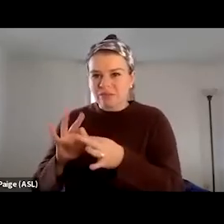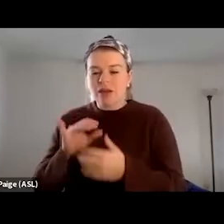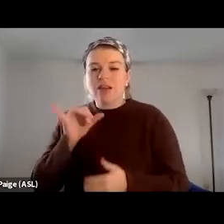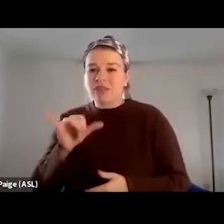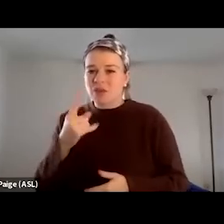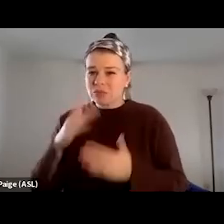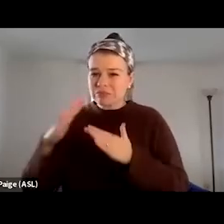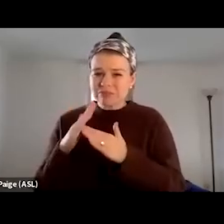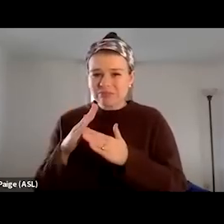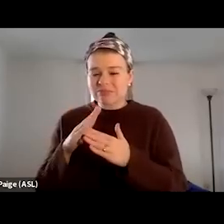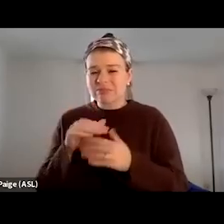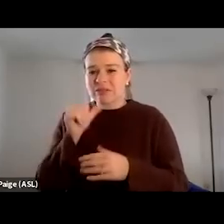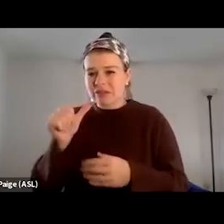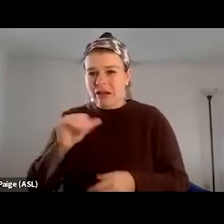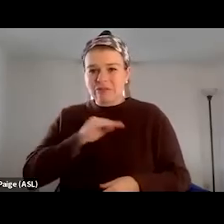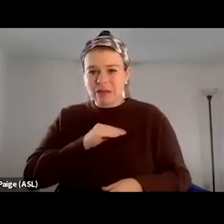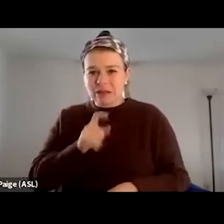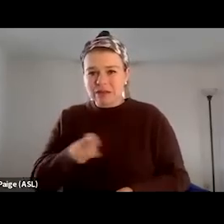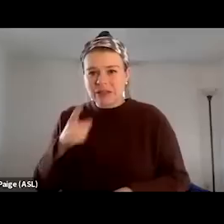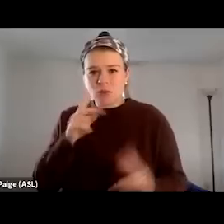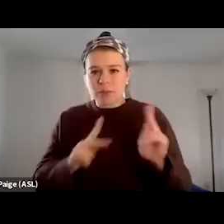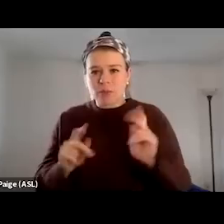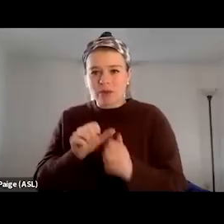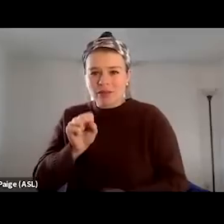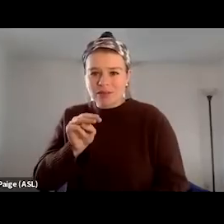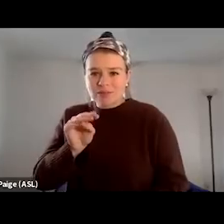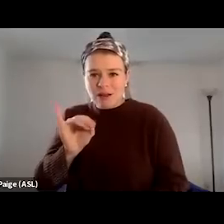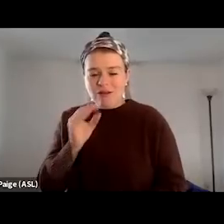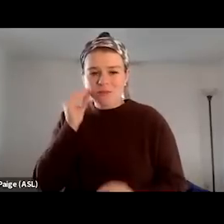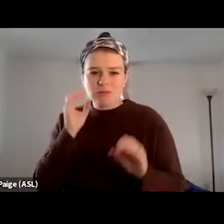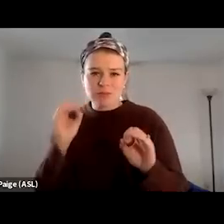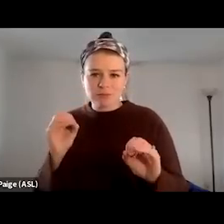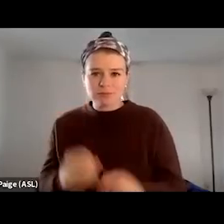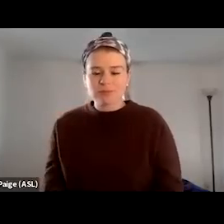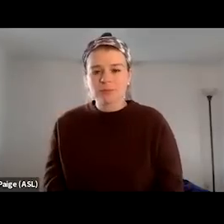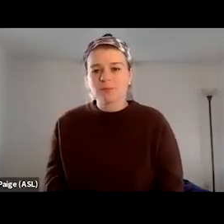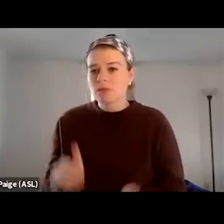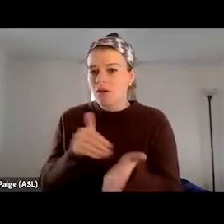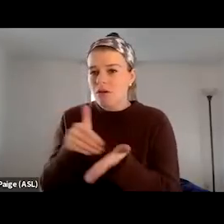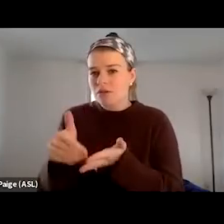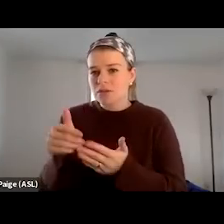para las personas con TMG y antecedentes de sinhogarismo. A menudo las redes sociales son menos diversas